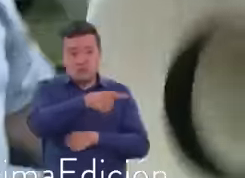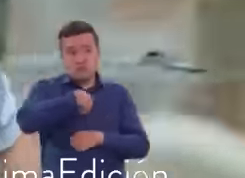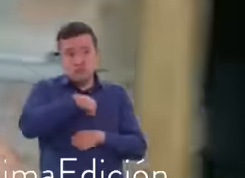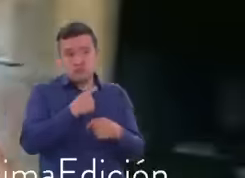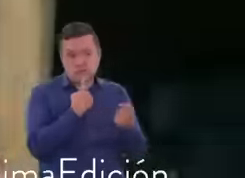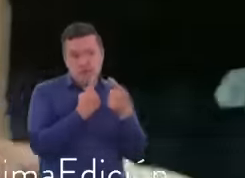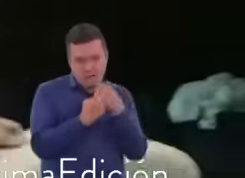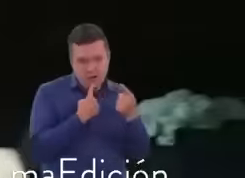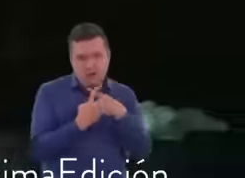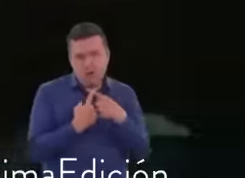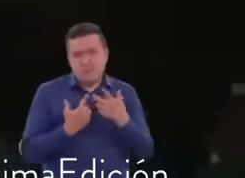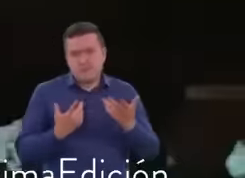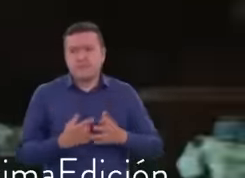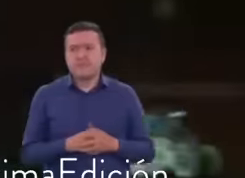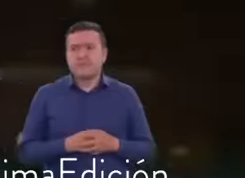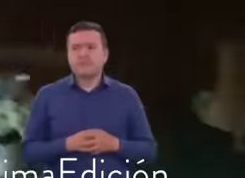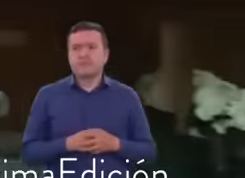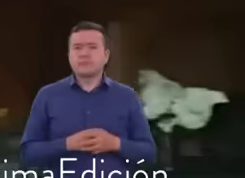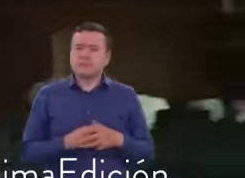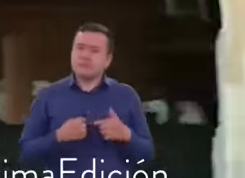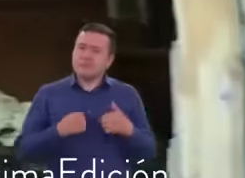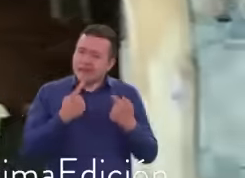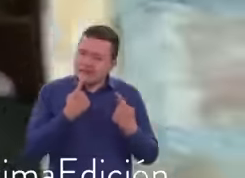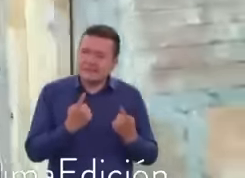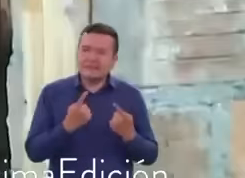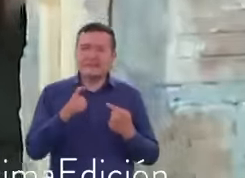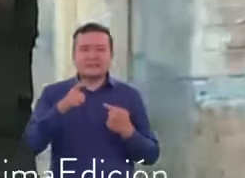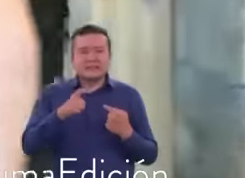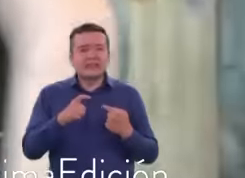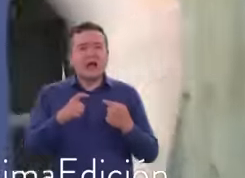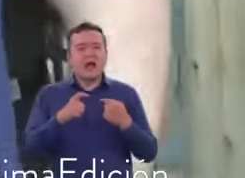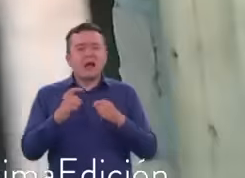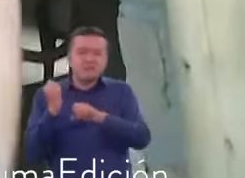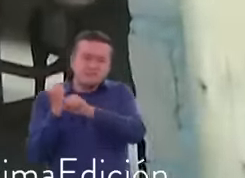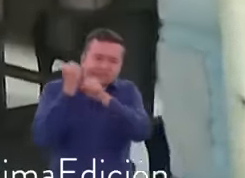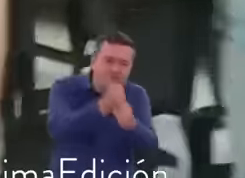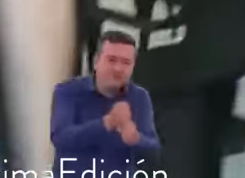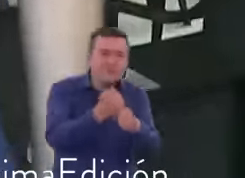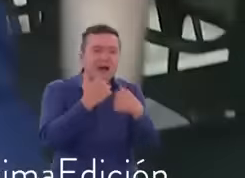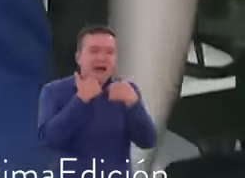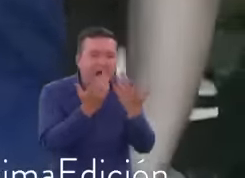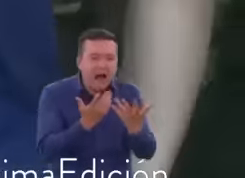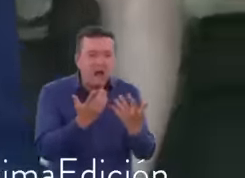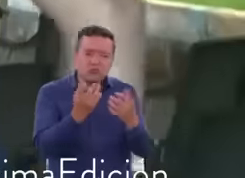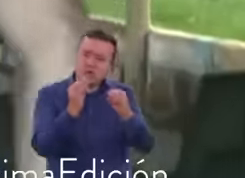)) dejar un legado aquí...